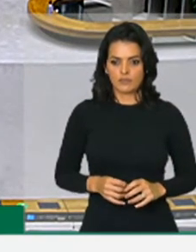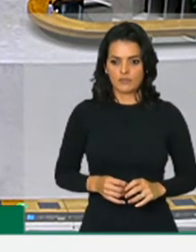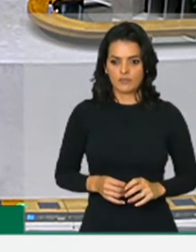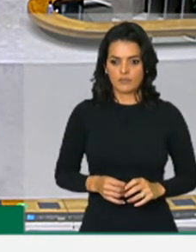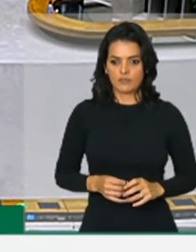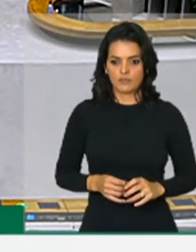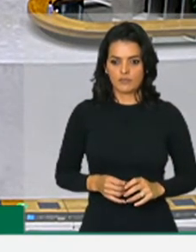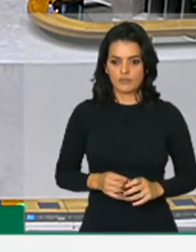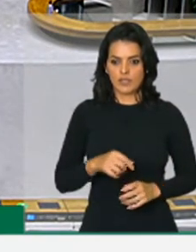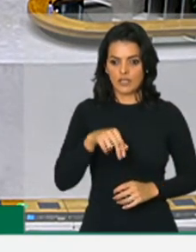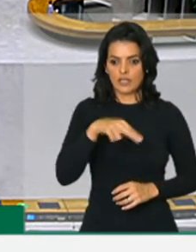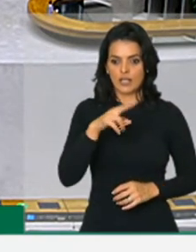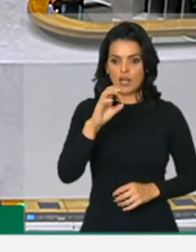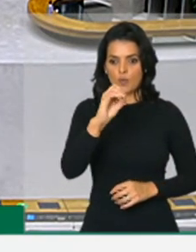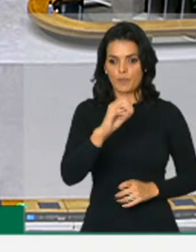TRABALHO E UM ESFORÇO MUITO